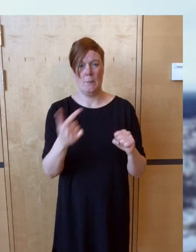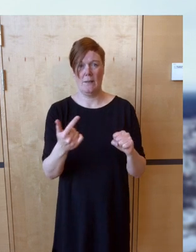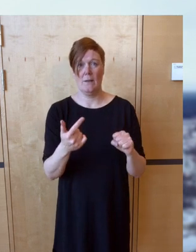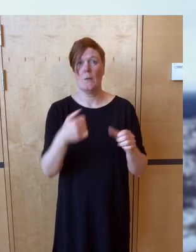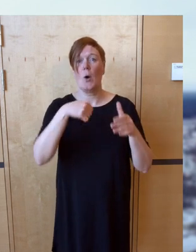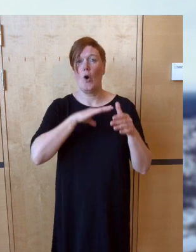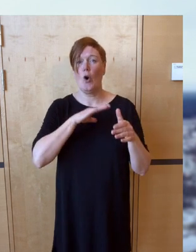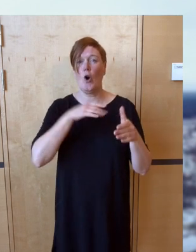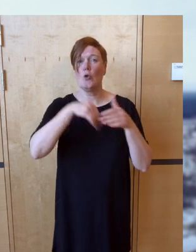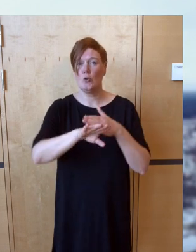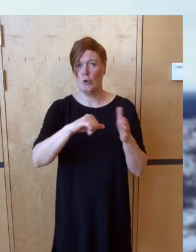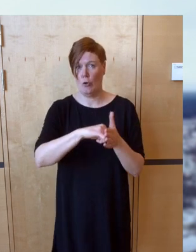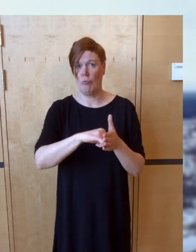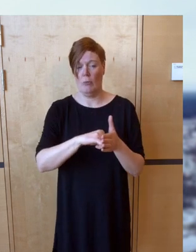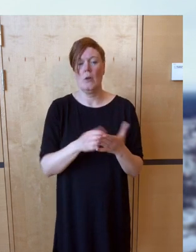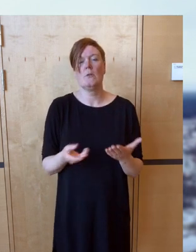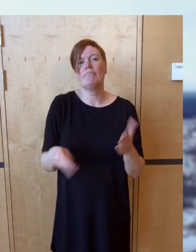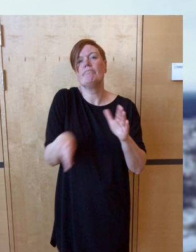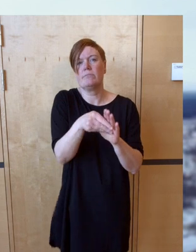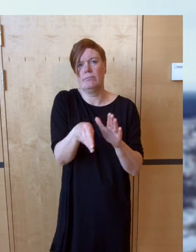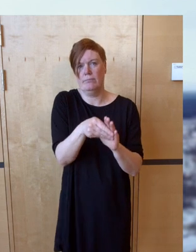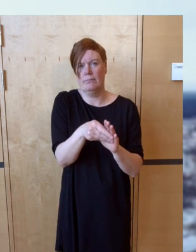Som uppstått på grund av PGA covid-19